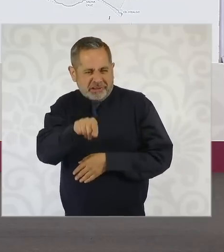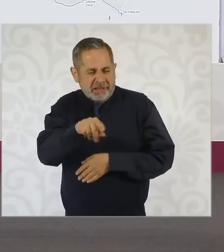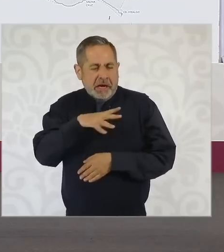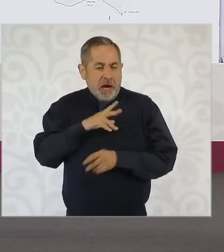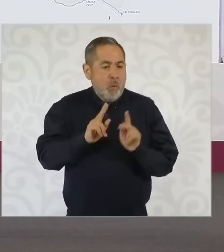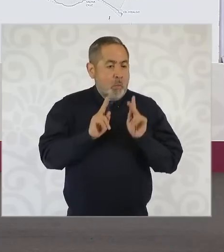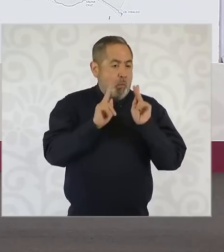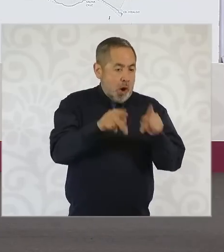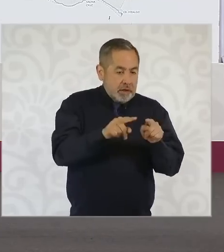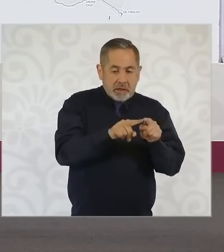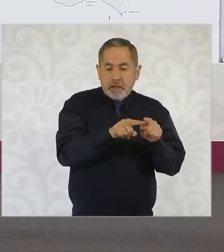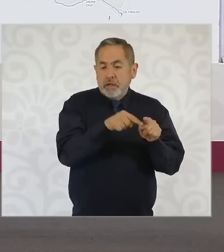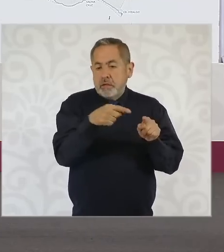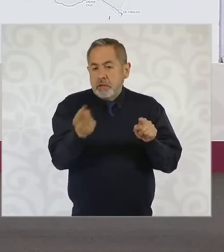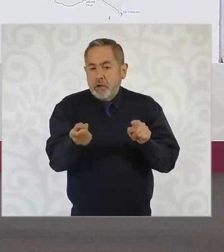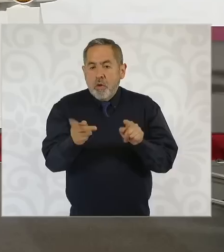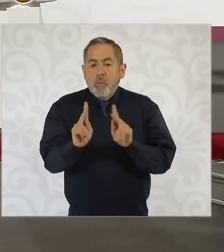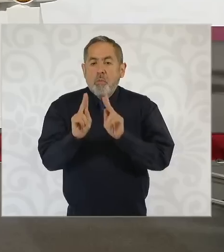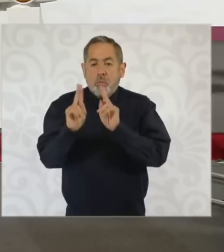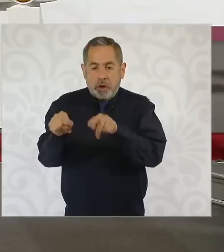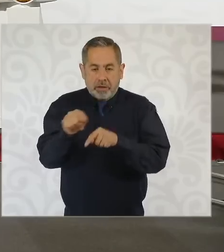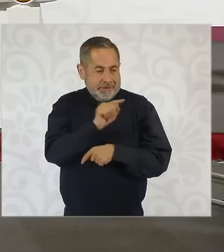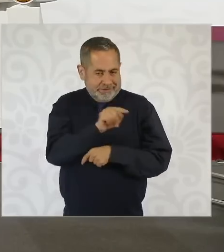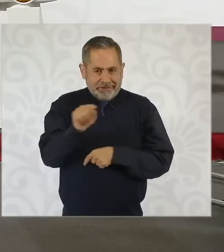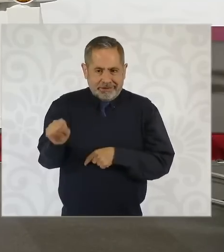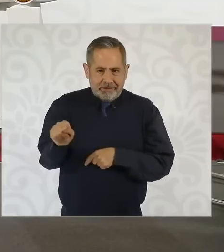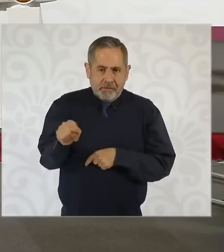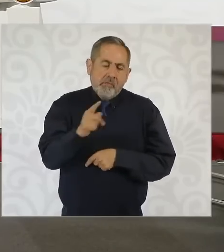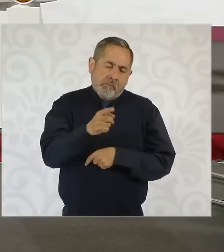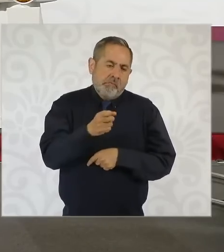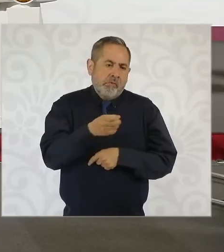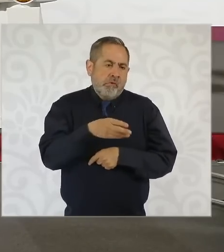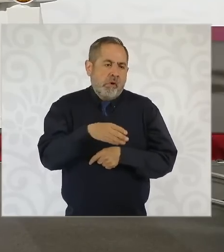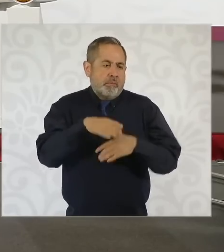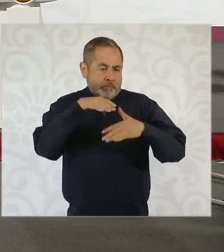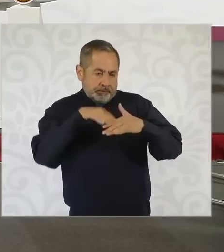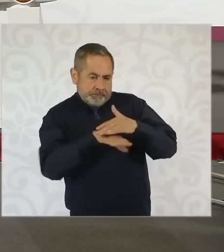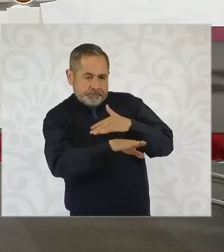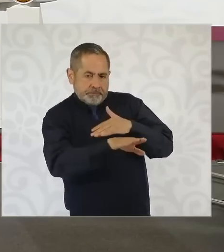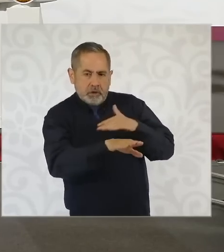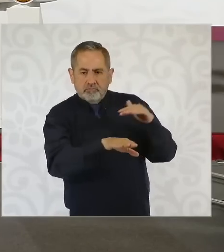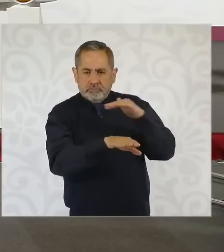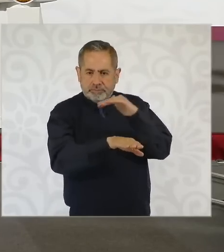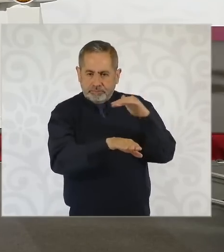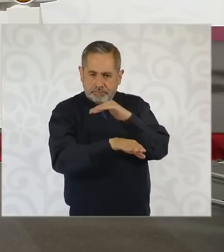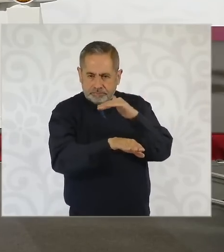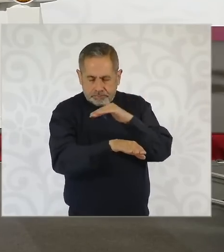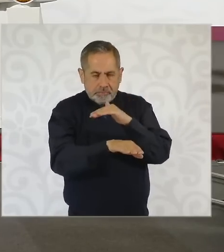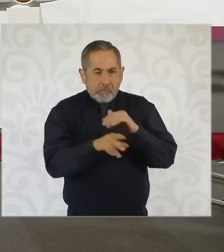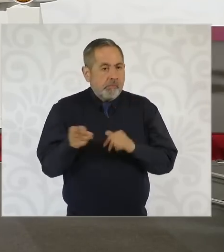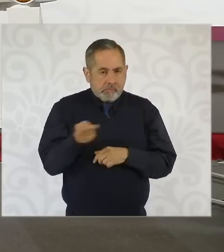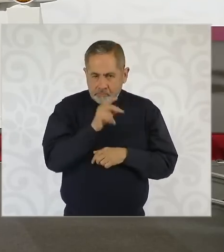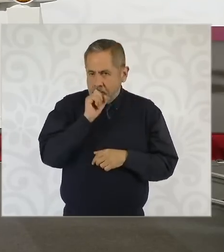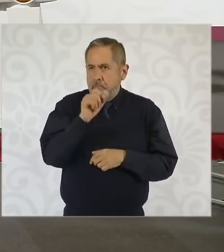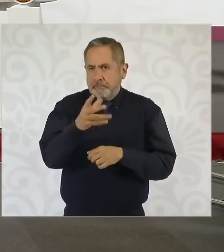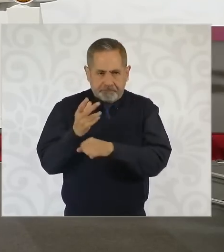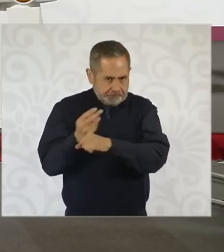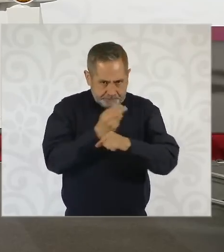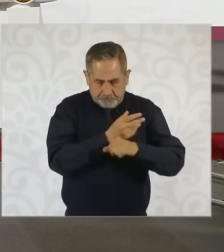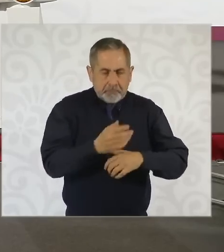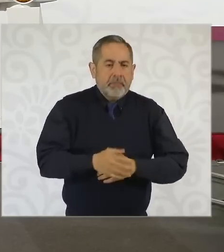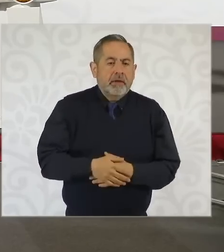están muy cercanos pero finalmente son dos cruces con eh carreteras la siguiente el puente para